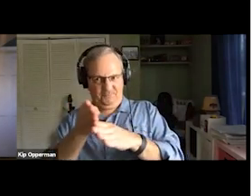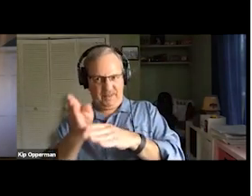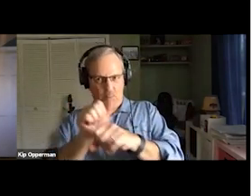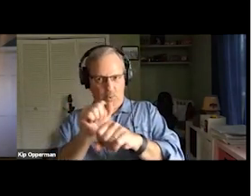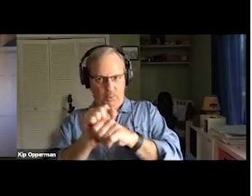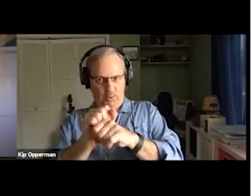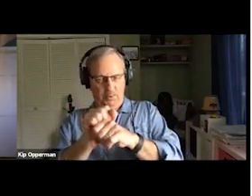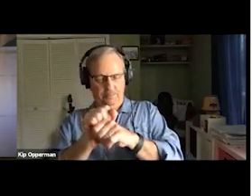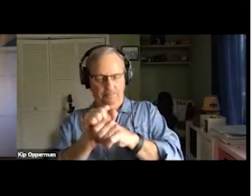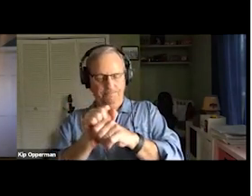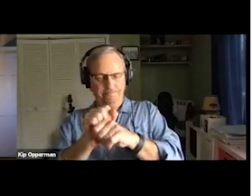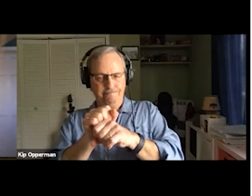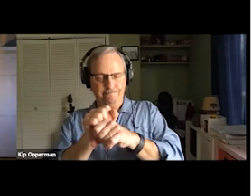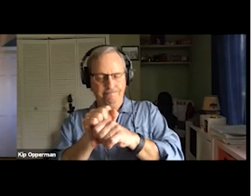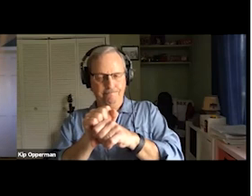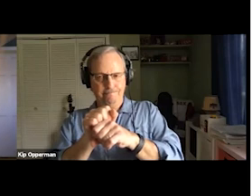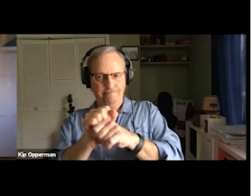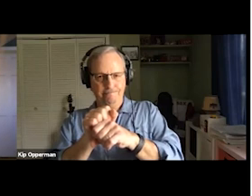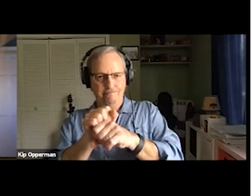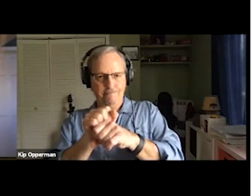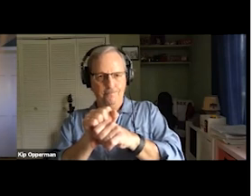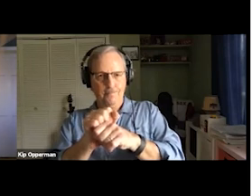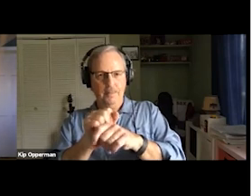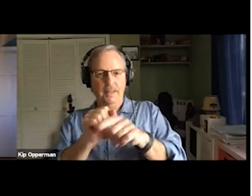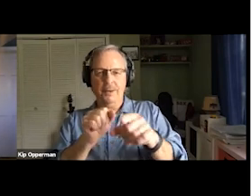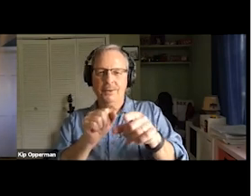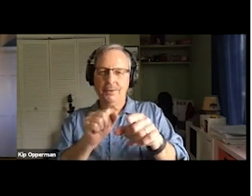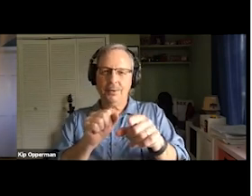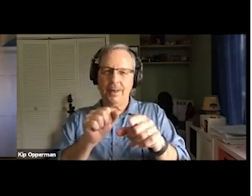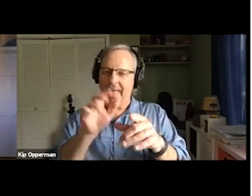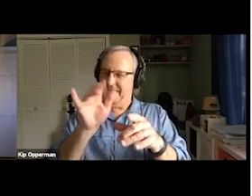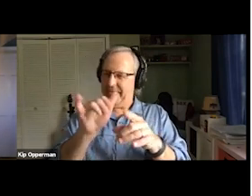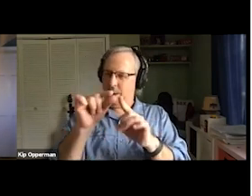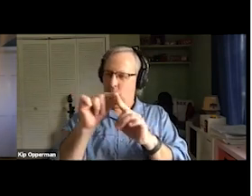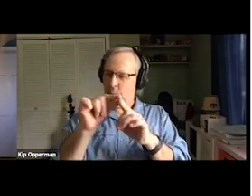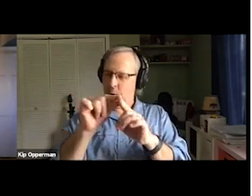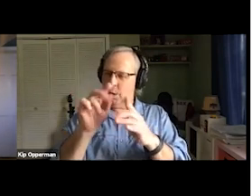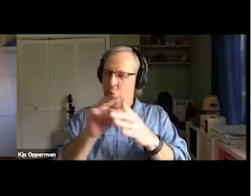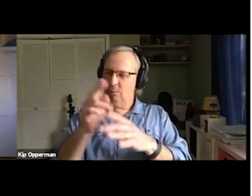y la frase fatiga por compasión se usó por primera vez, creo, a principios de la década de 1990